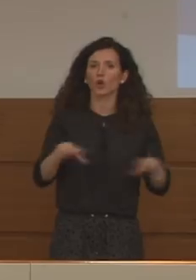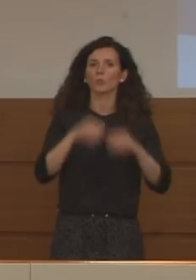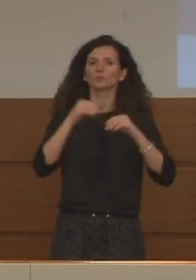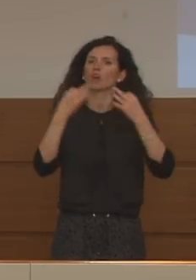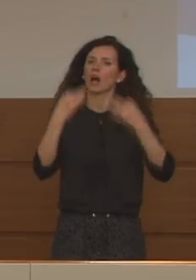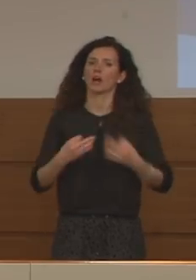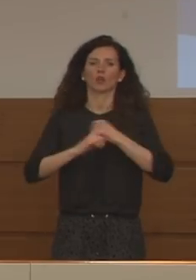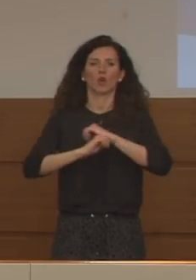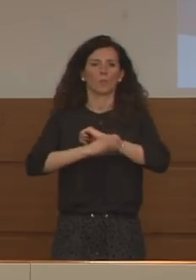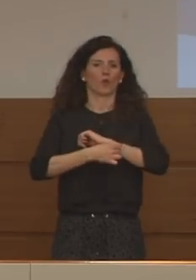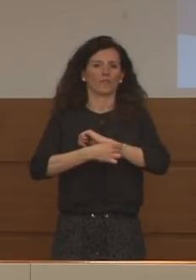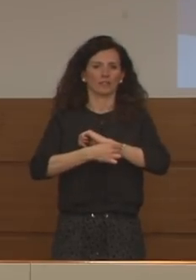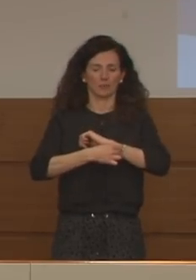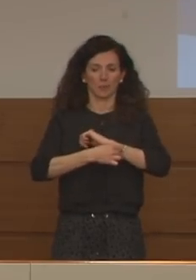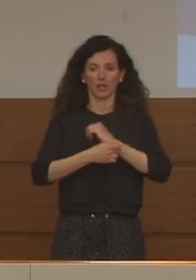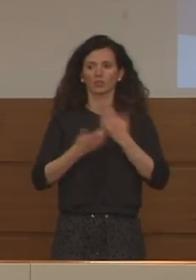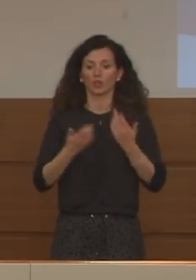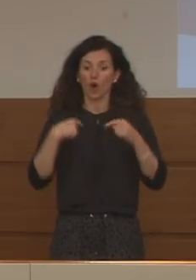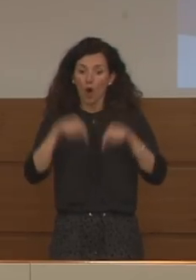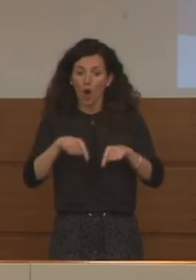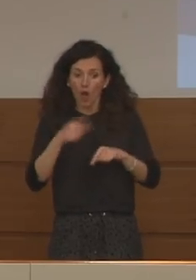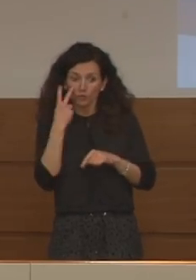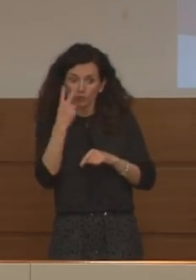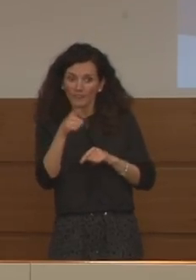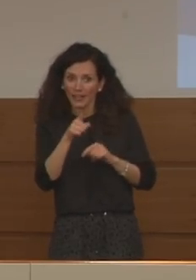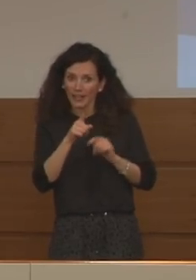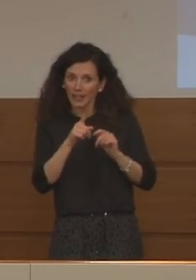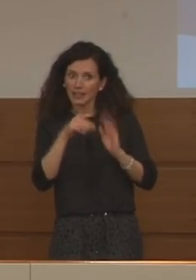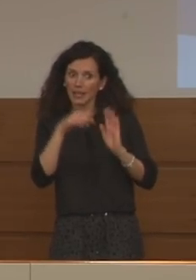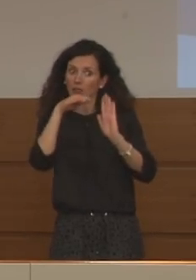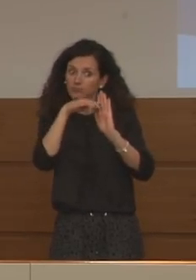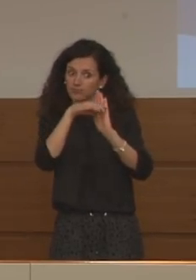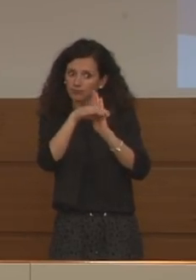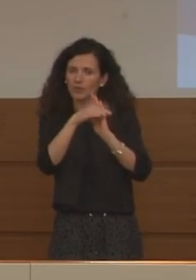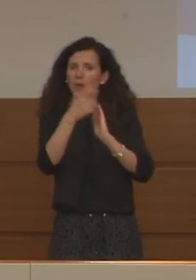oggi è l'effetto di quel tipo di provvedimento. I provvedimenti assunti